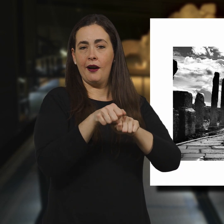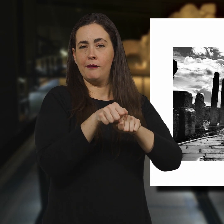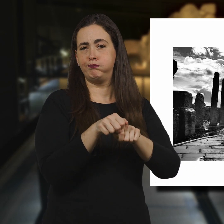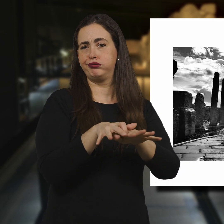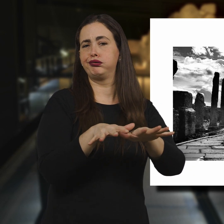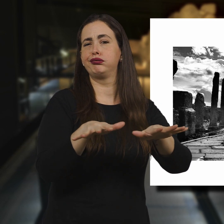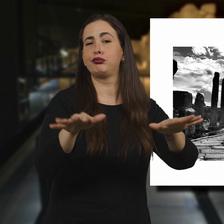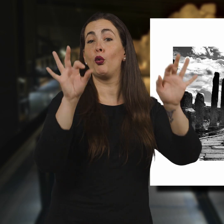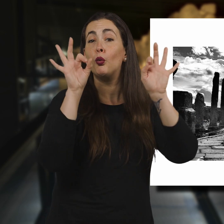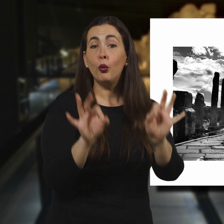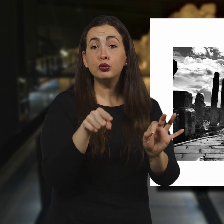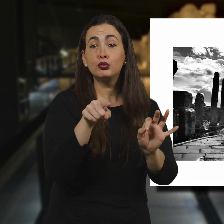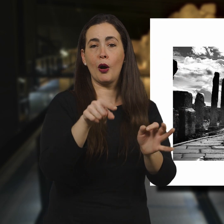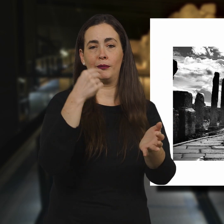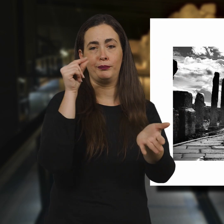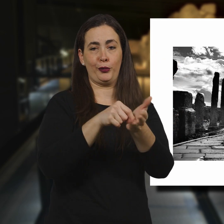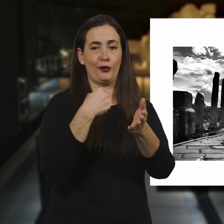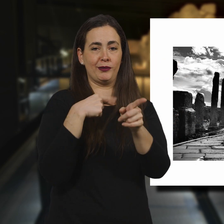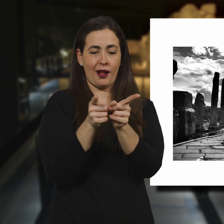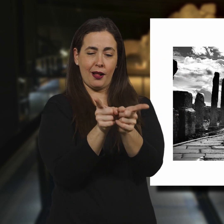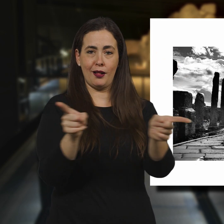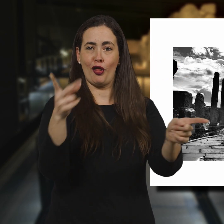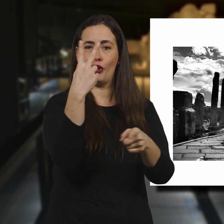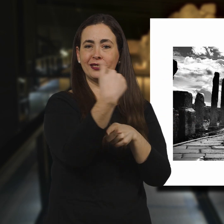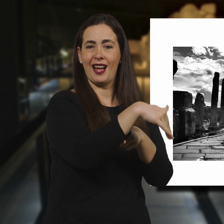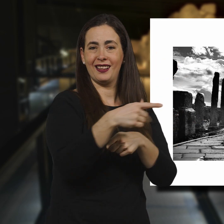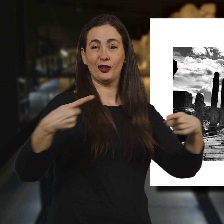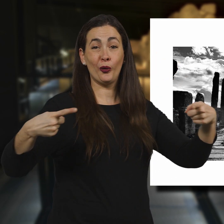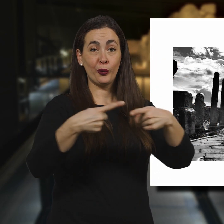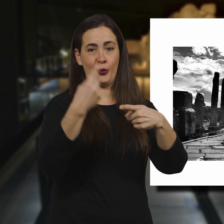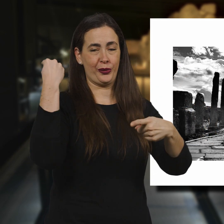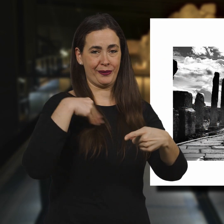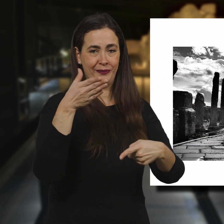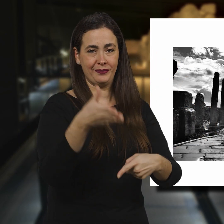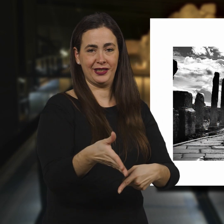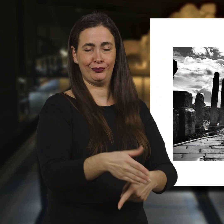del punt de confluència entre aquestes dues vies.